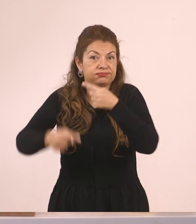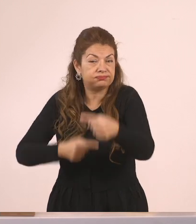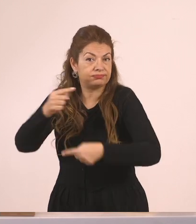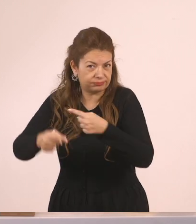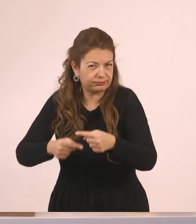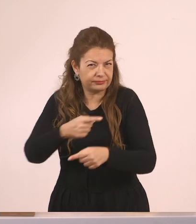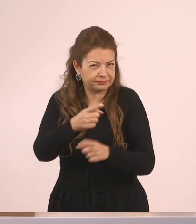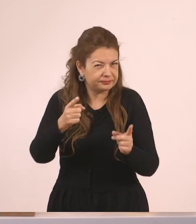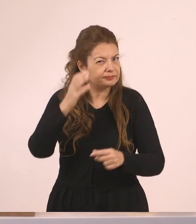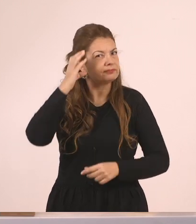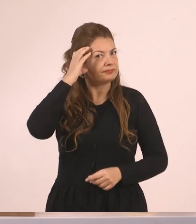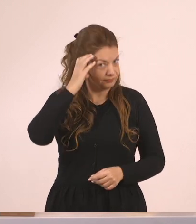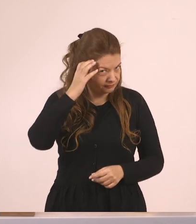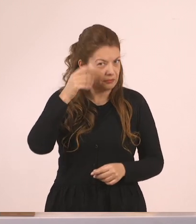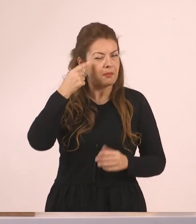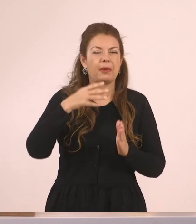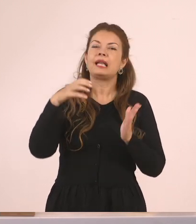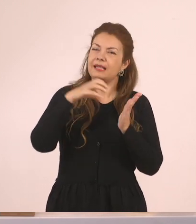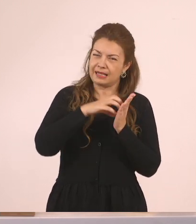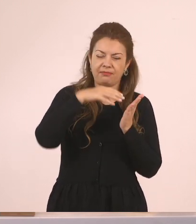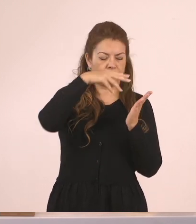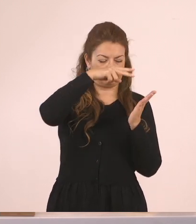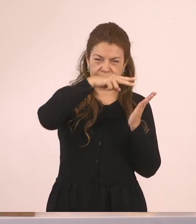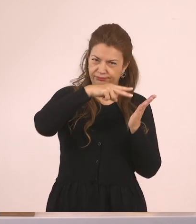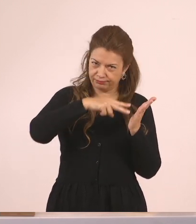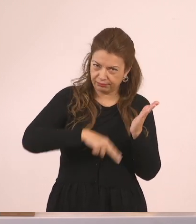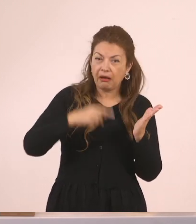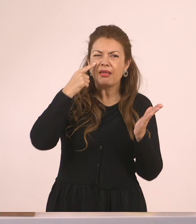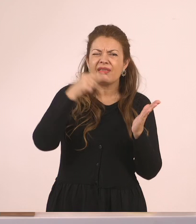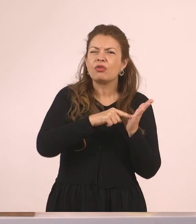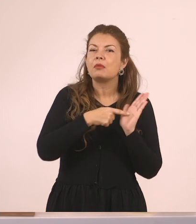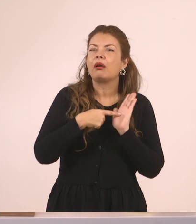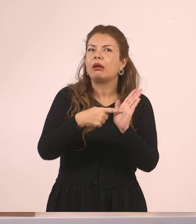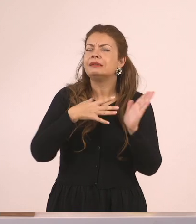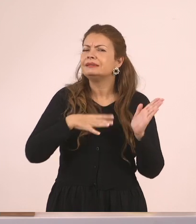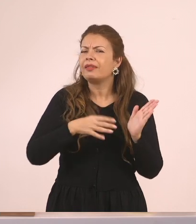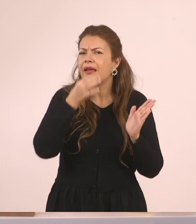Για κρατήστε το αυτό στο μυαλουδάκι σας γιατί όταν διαβάσουμε το κείμενο, θα δούμε και τι μήνυμα προσπαθεί να μας περάσει.